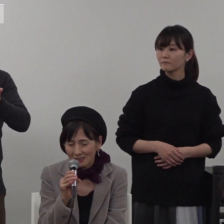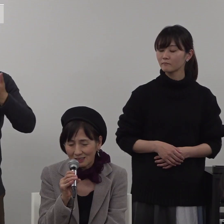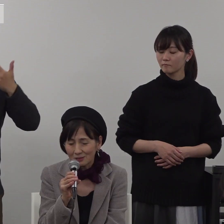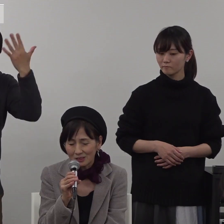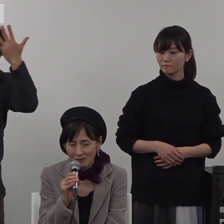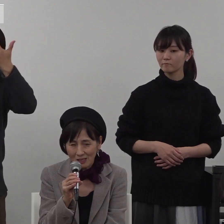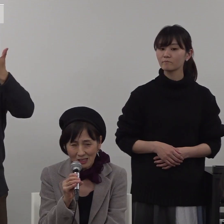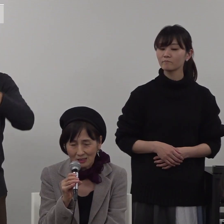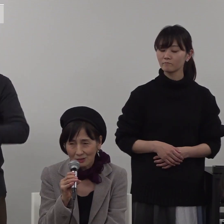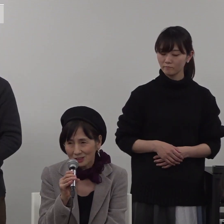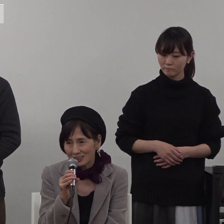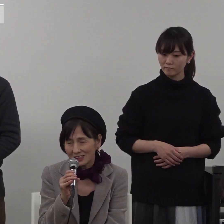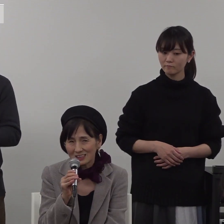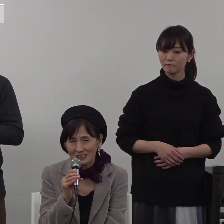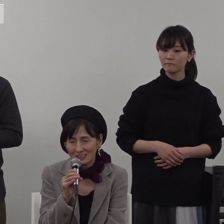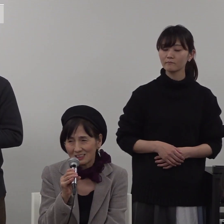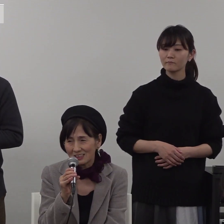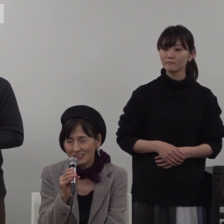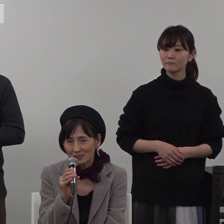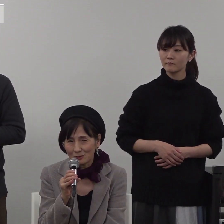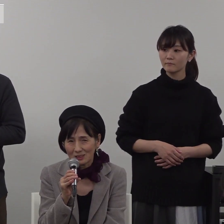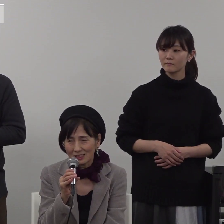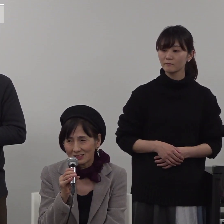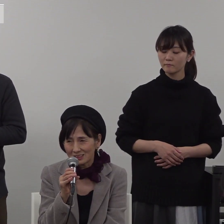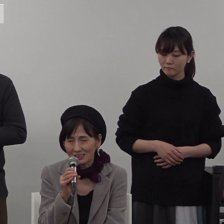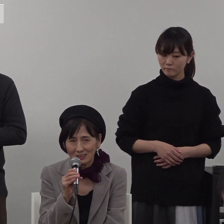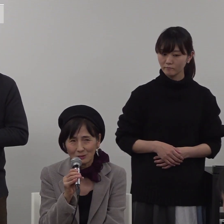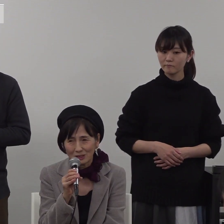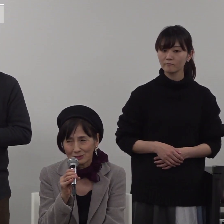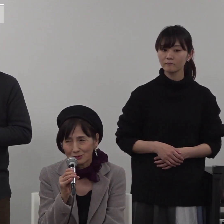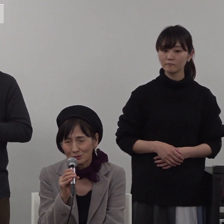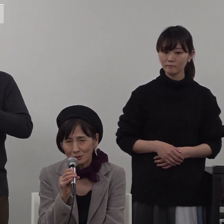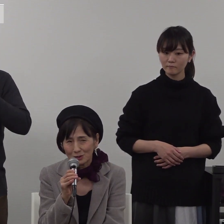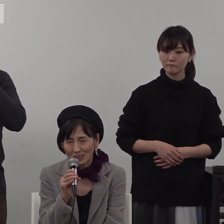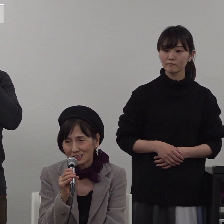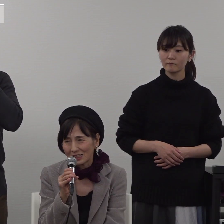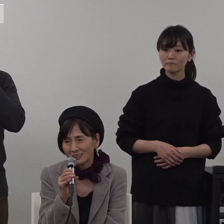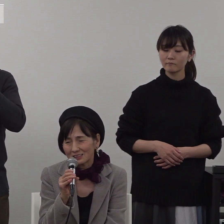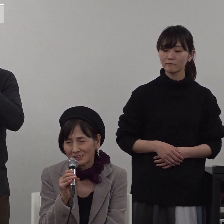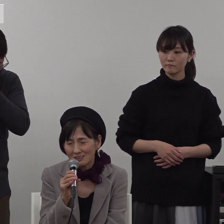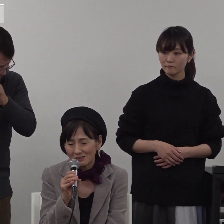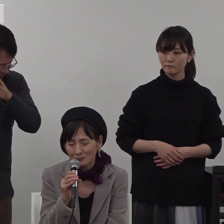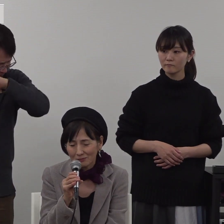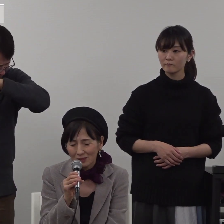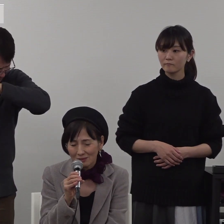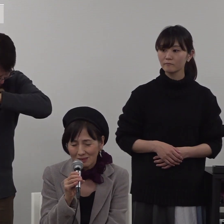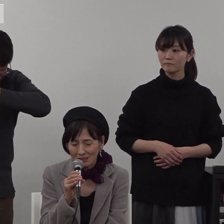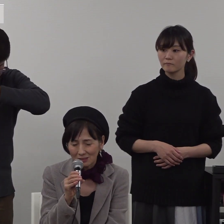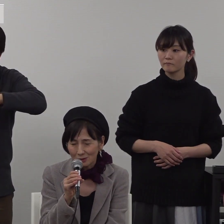あるいは口に出して言えない人がたくさんいるっていうことを知ったんですね